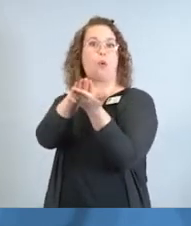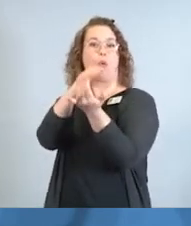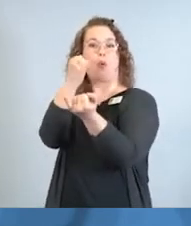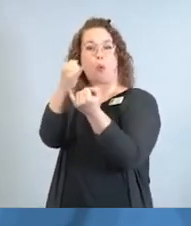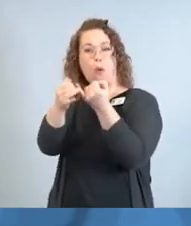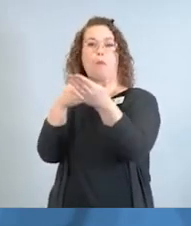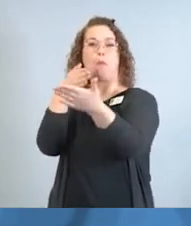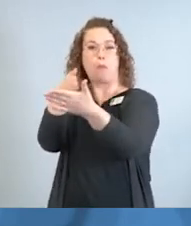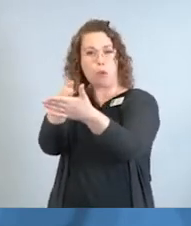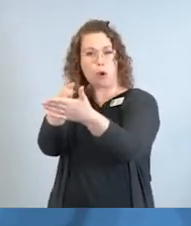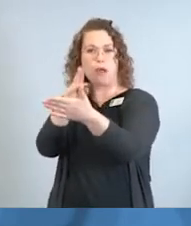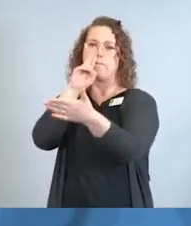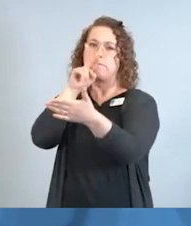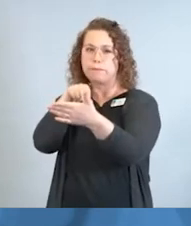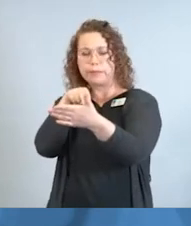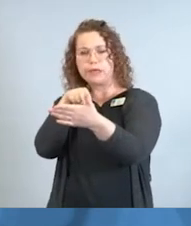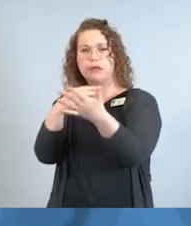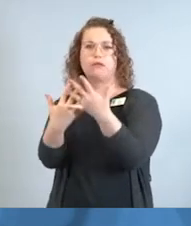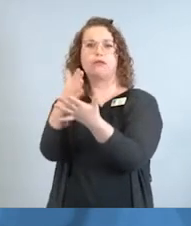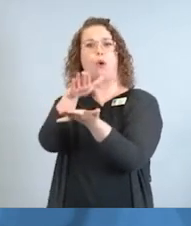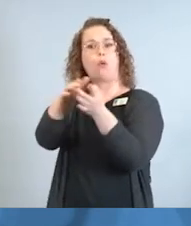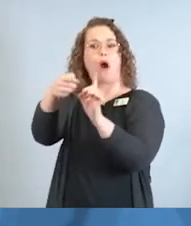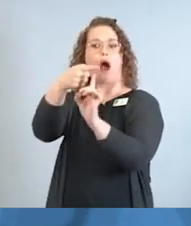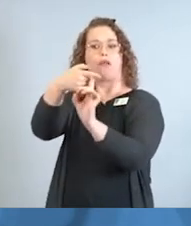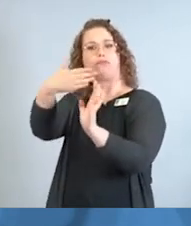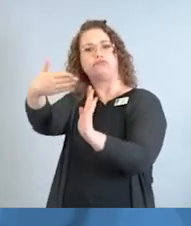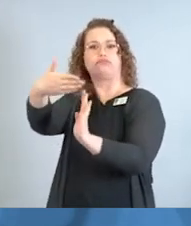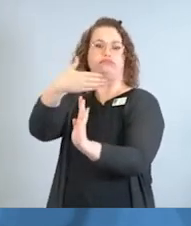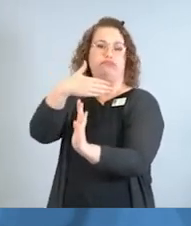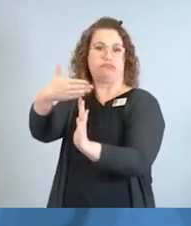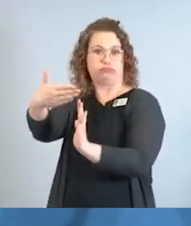Tämä riippuu siis Suomeen tulevista rokoteannoksista.